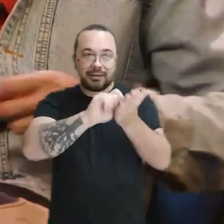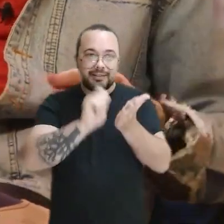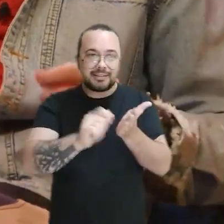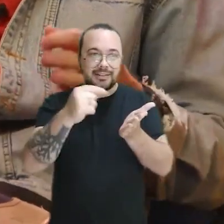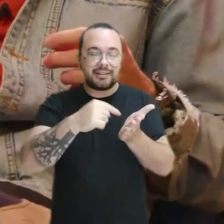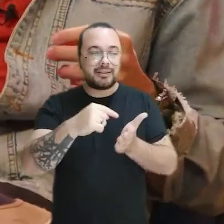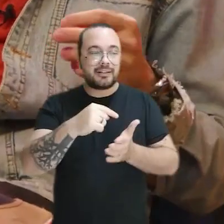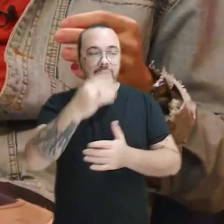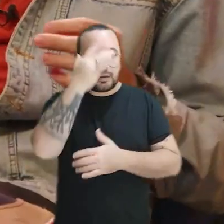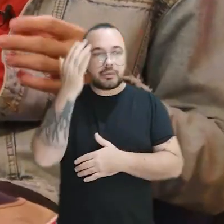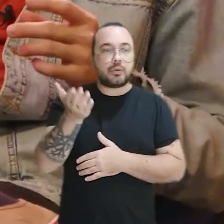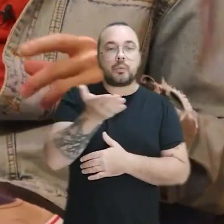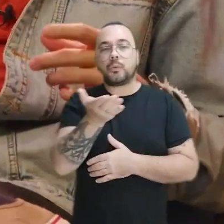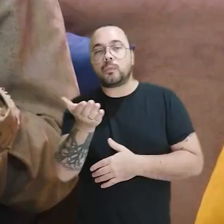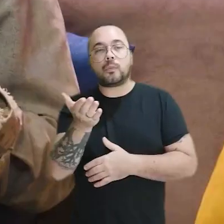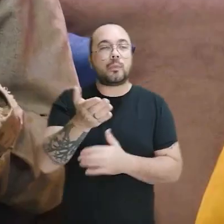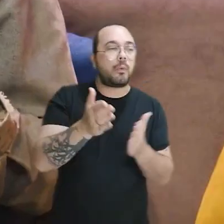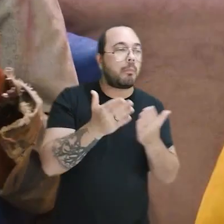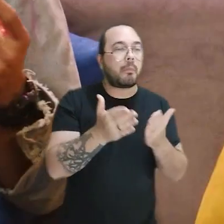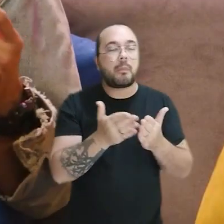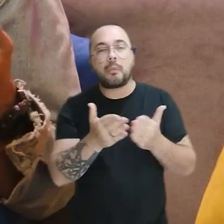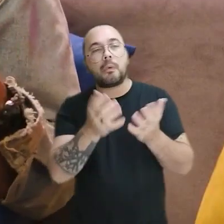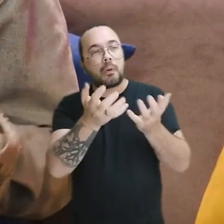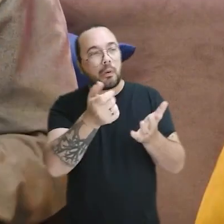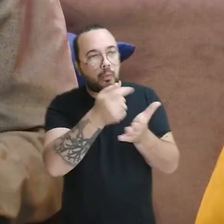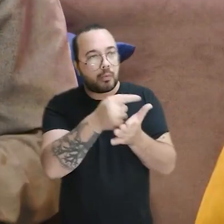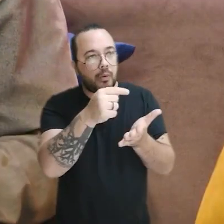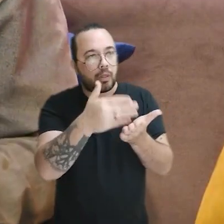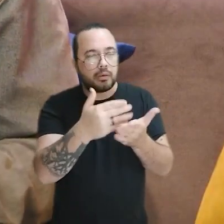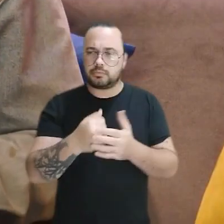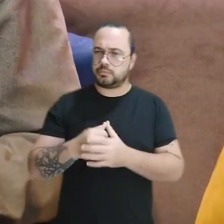O cara passou assim, do nada, falou assim, " Ó, você quer comprar um livro?", aí eu falei, "Mano, vocês não sabem